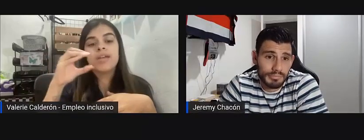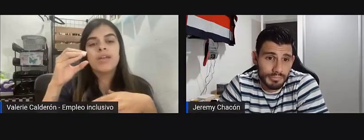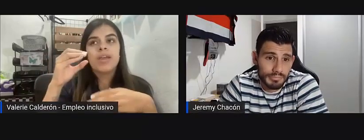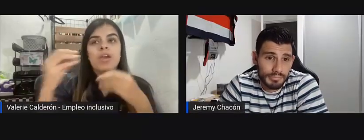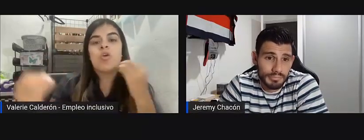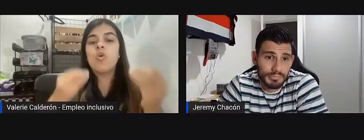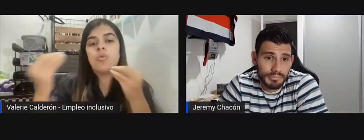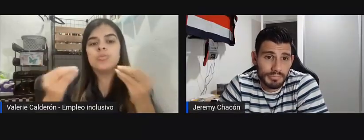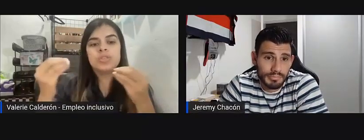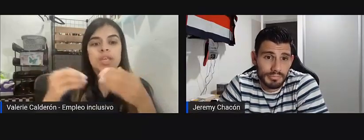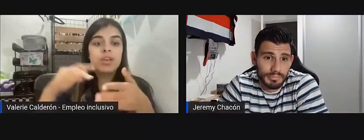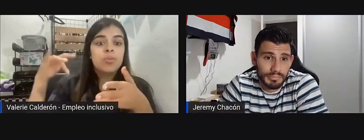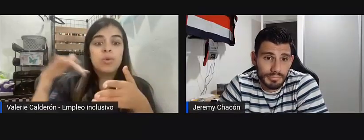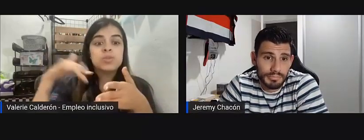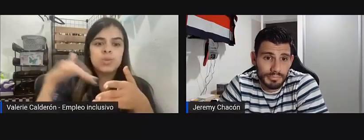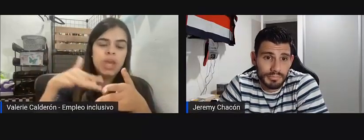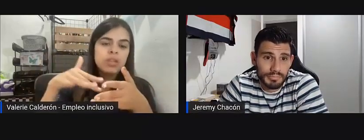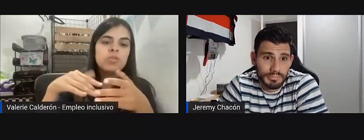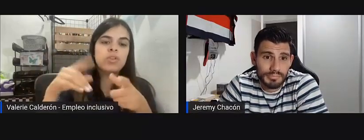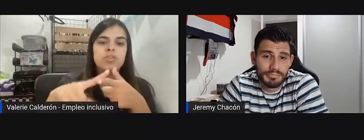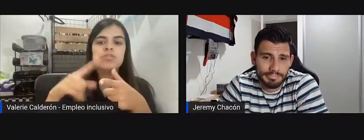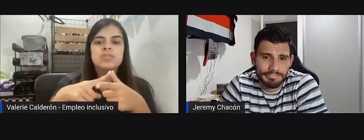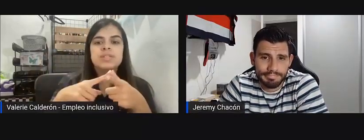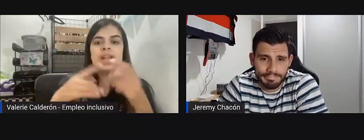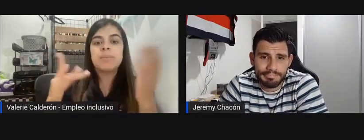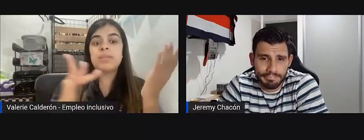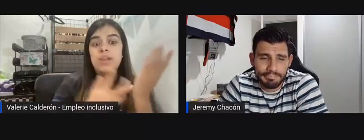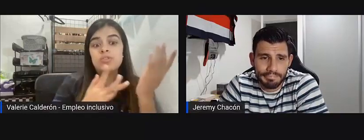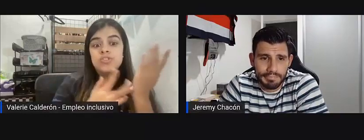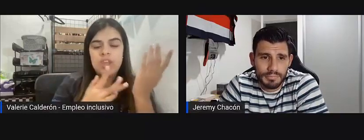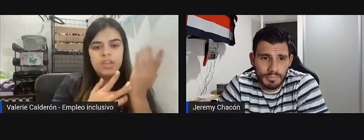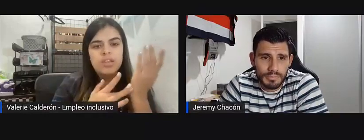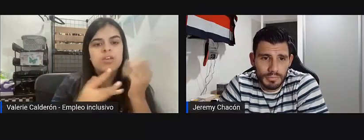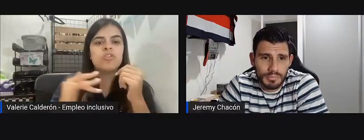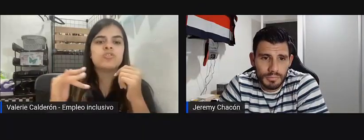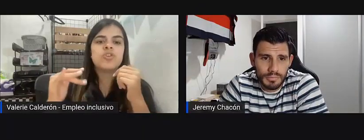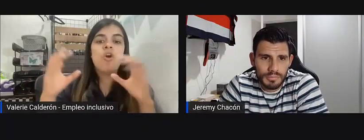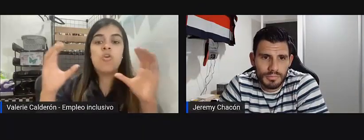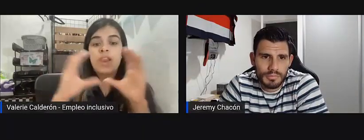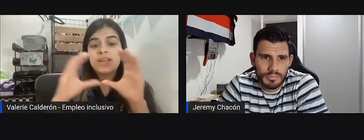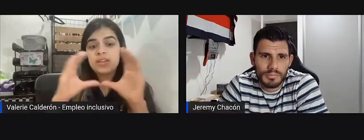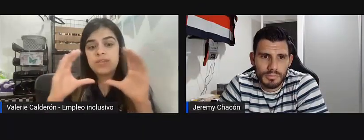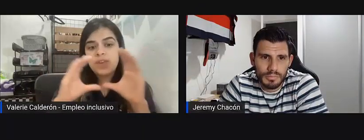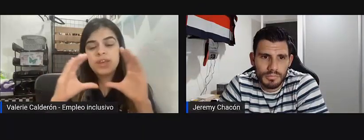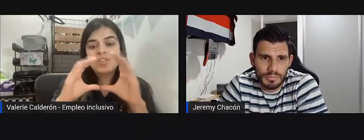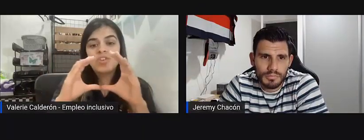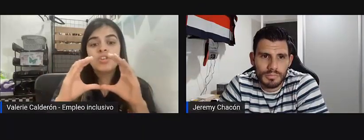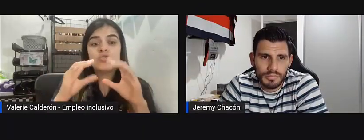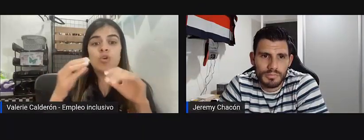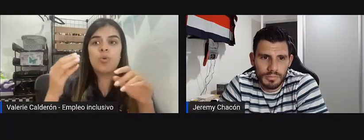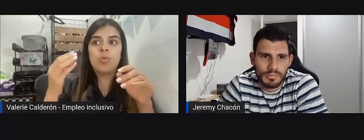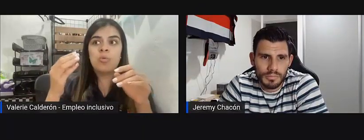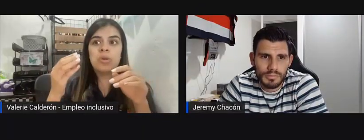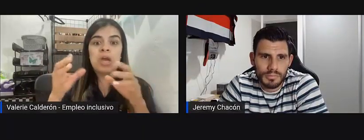cómo seguir como estudiando entonces claramente los técnicos o la certificaciones son como una